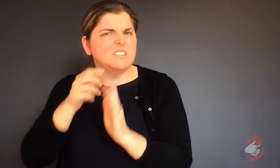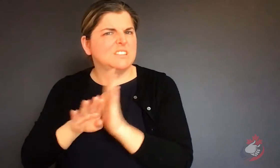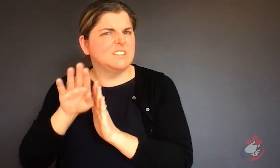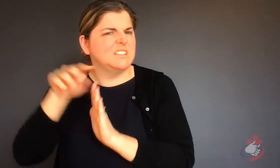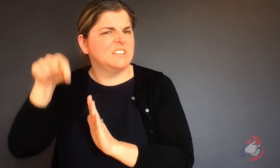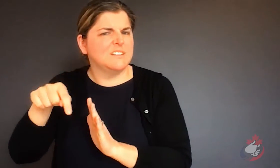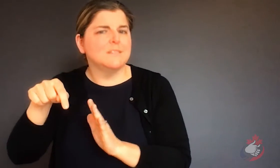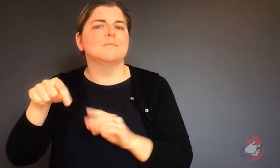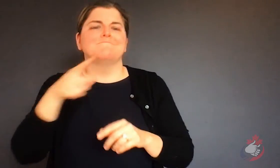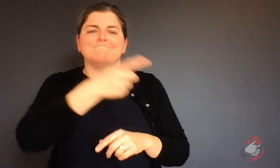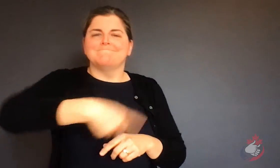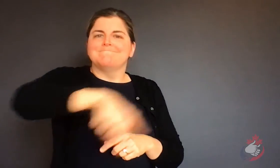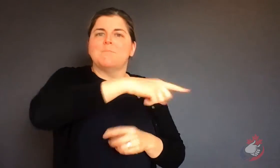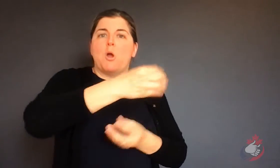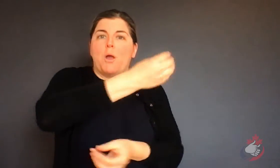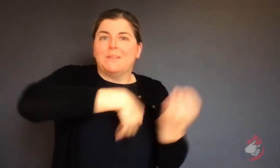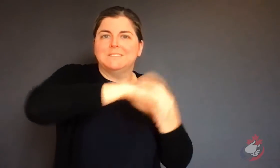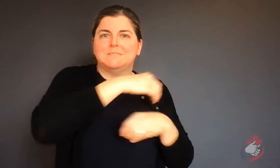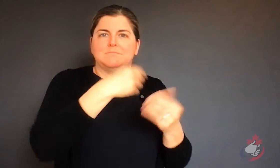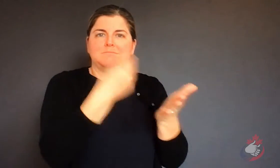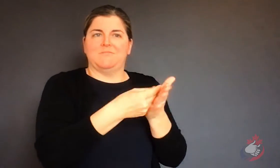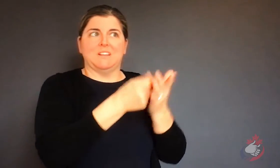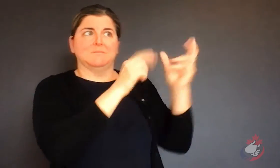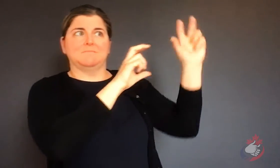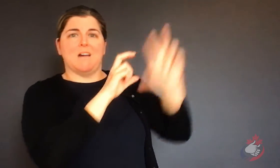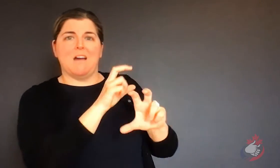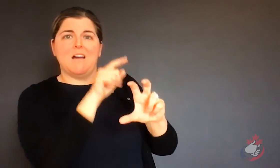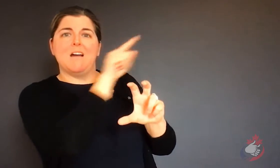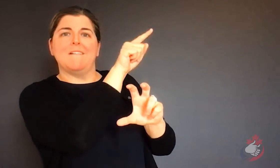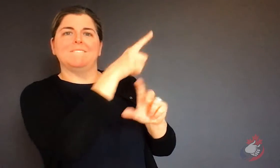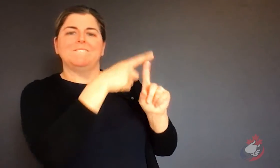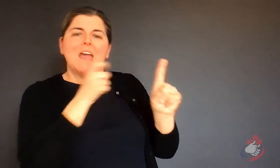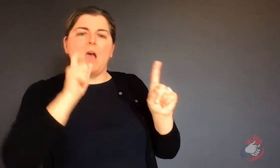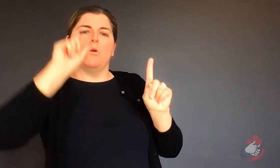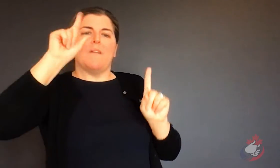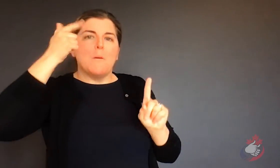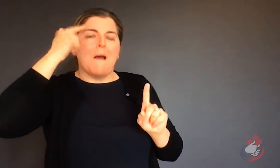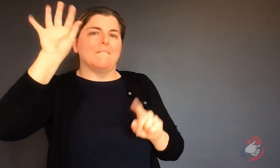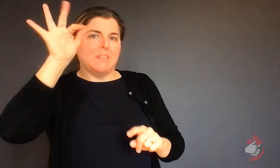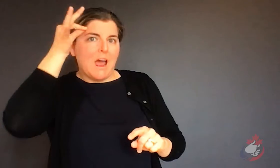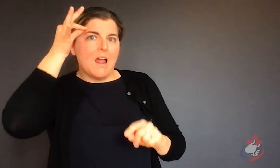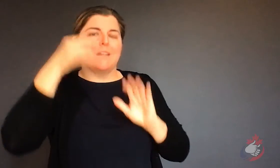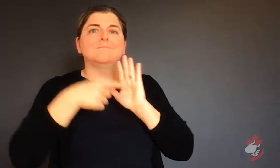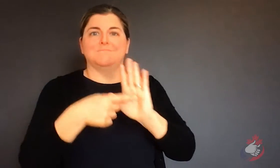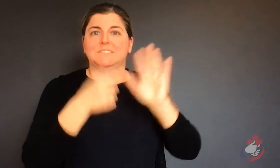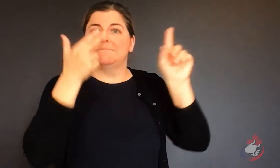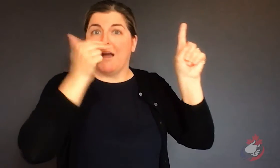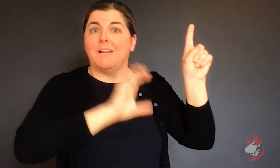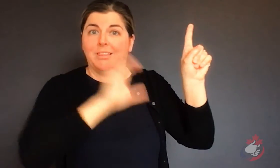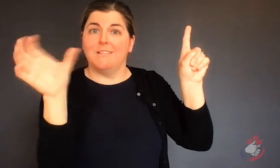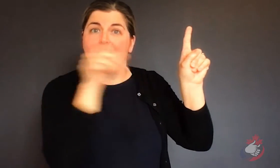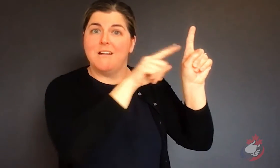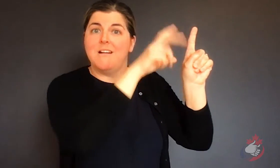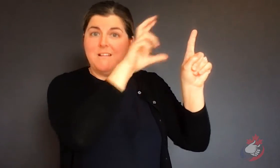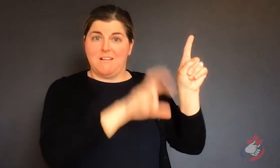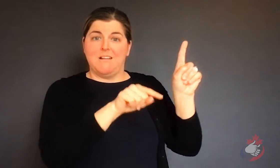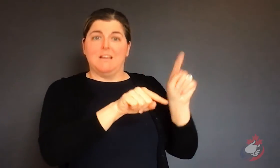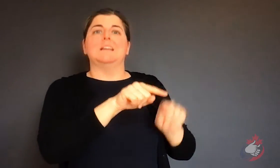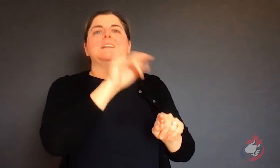pour et par des organismes financés par le gouvernement fédéral, soit Sport Canada,